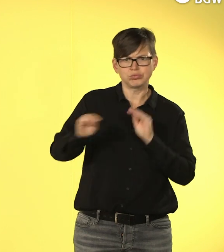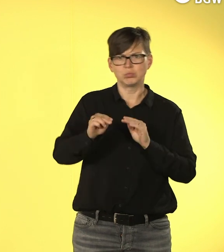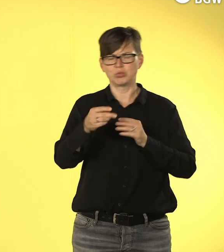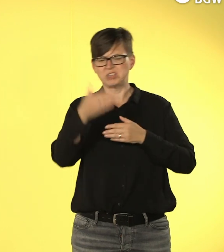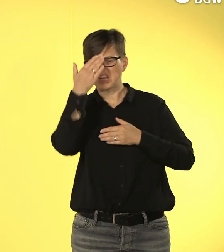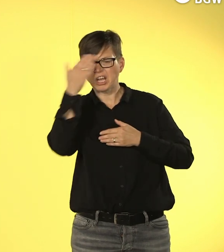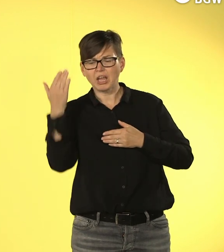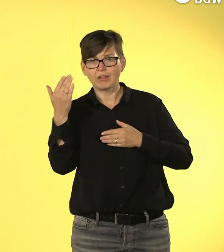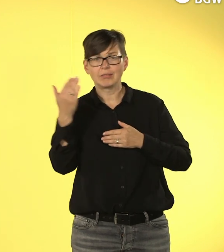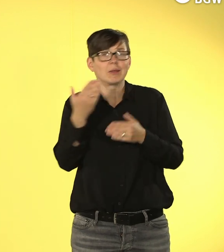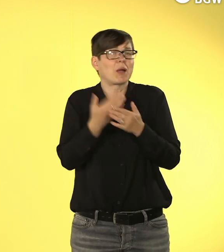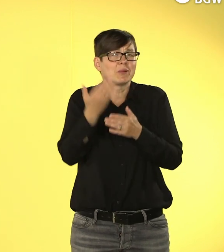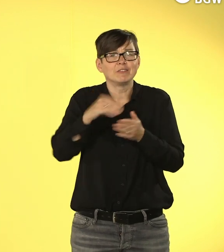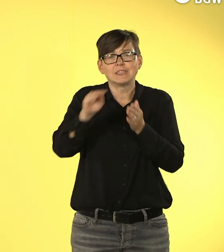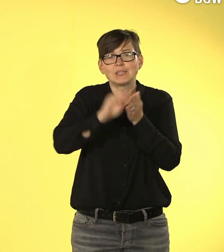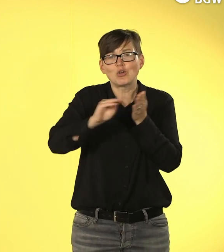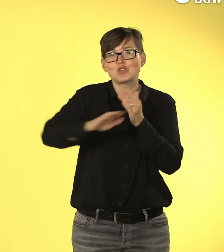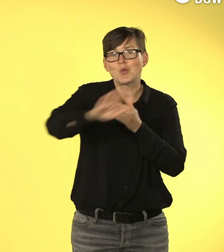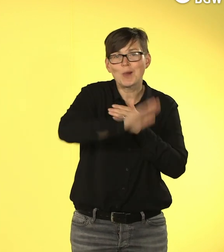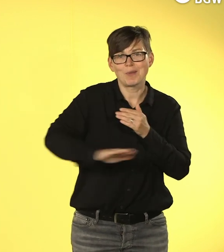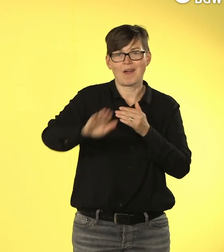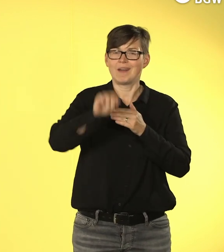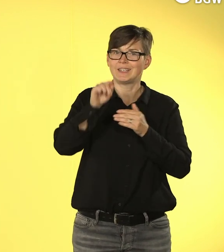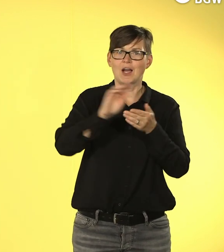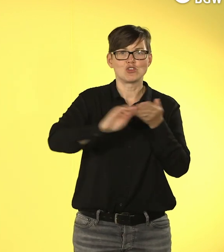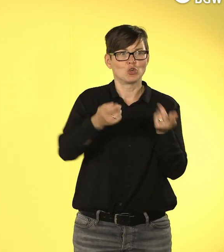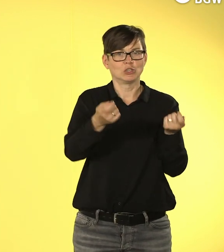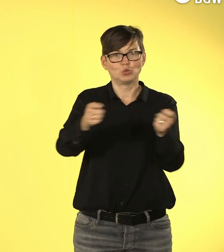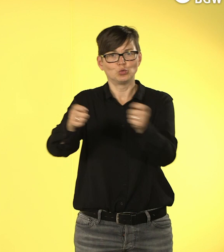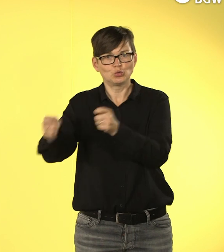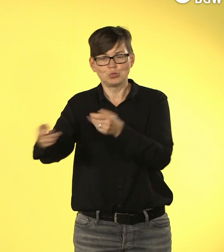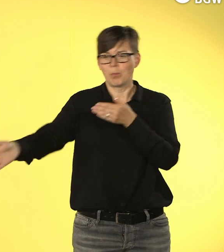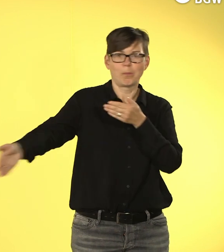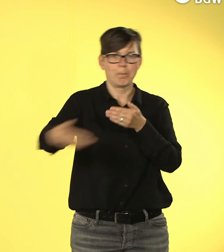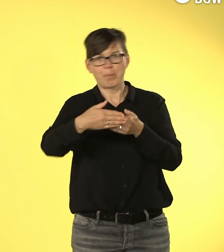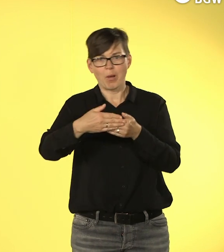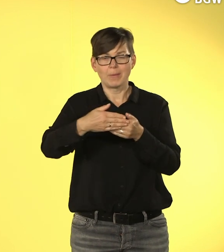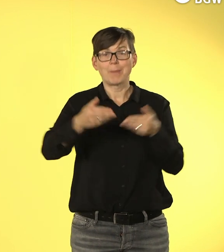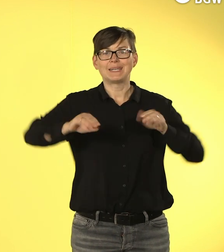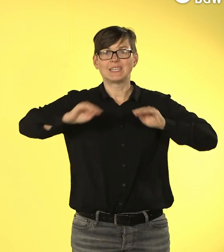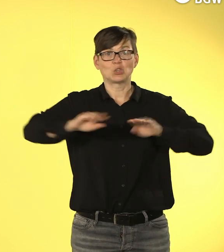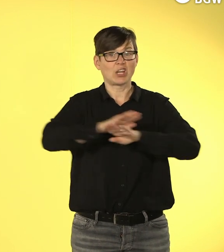In der Schule fand kein Präsenzunterricht mehr statt, sondern dieser Online-Unterricht.